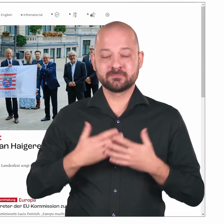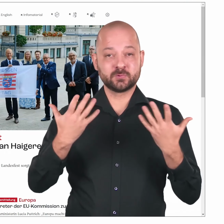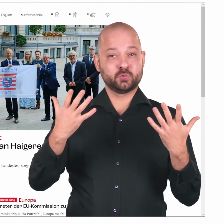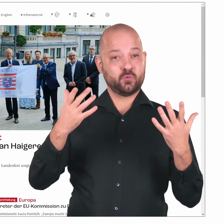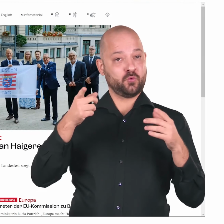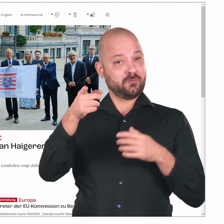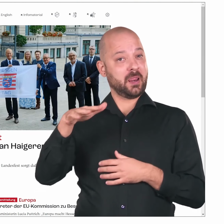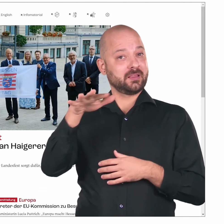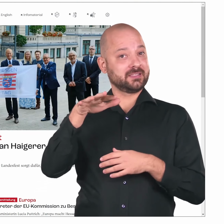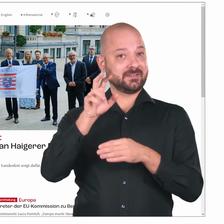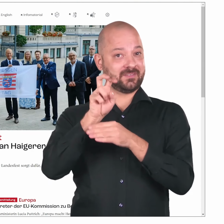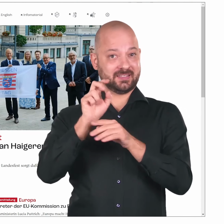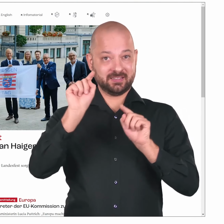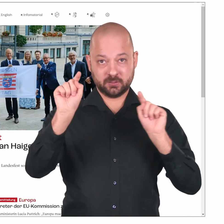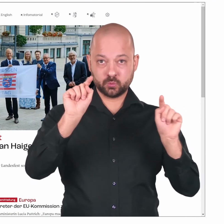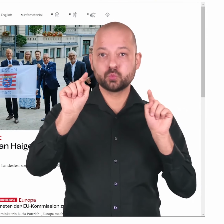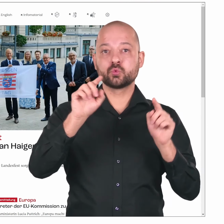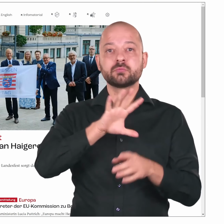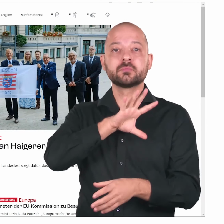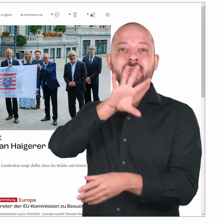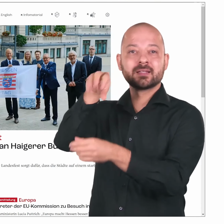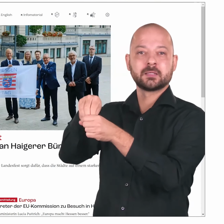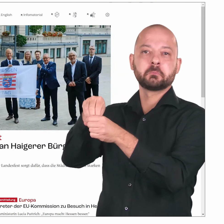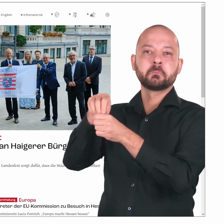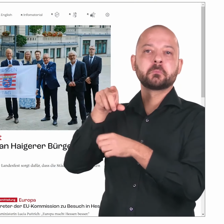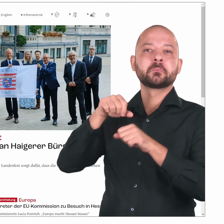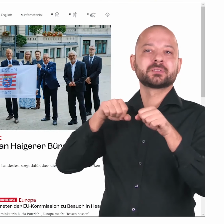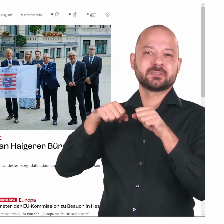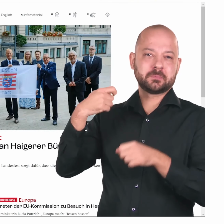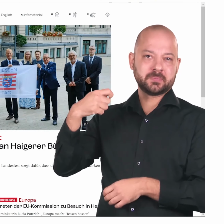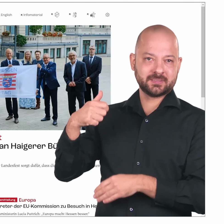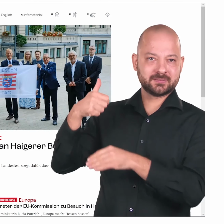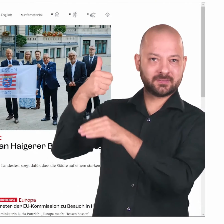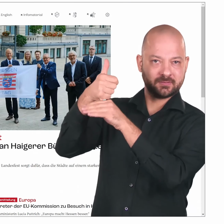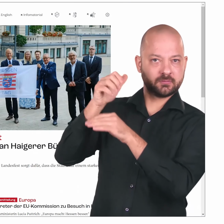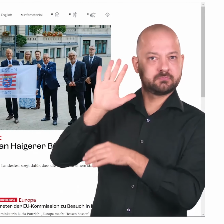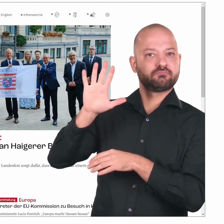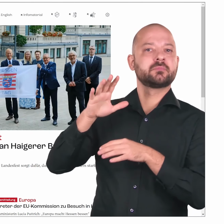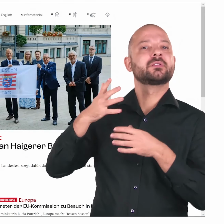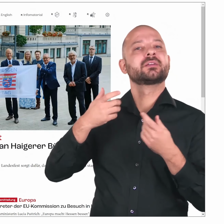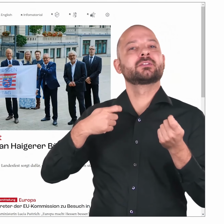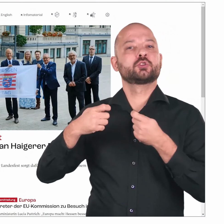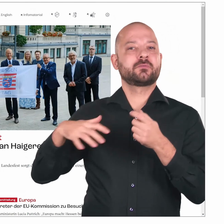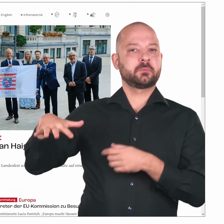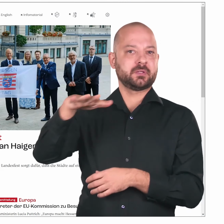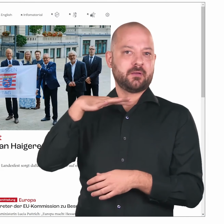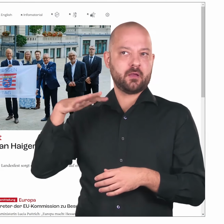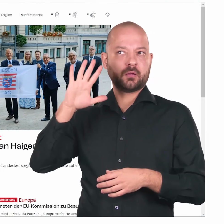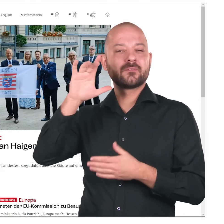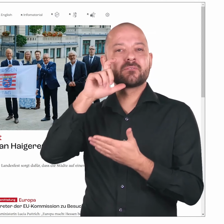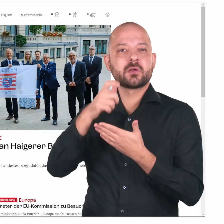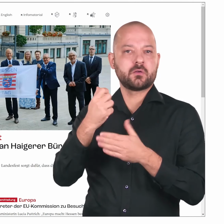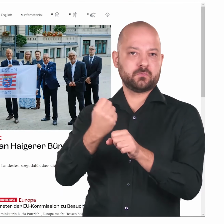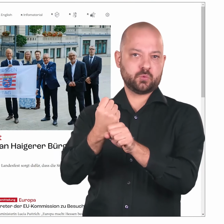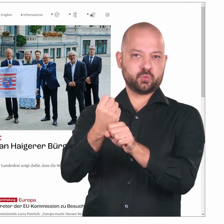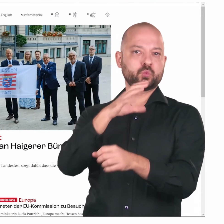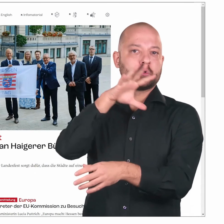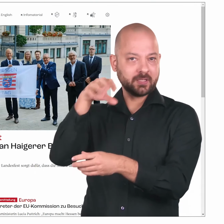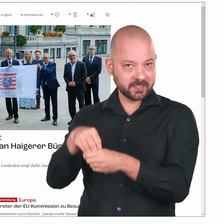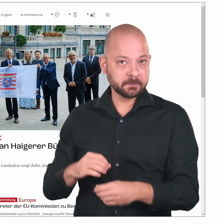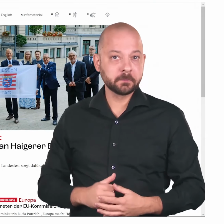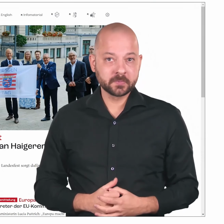die auch zum Geschäftsbereich des Ministerpräsidenten gehören.